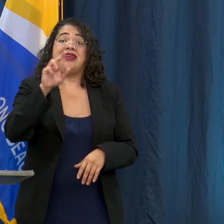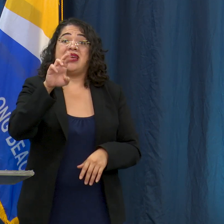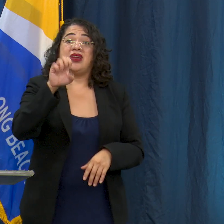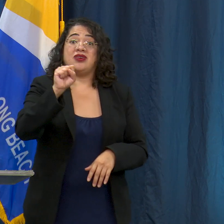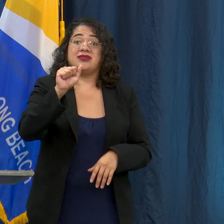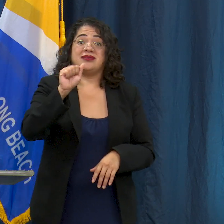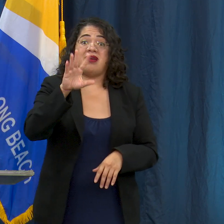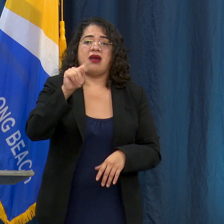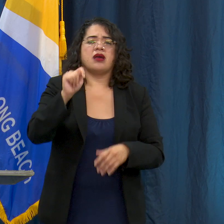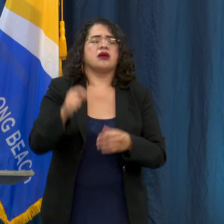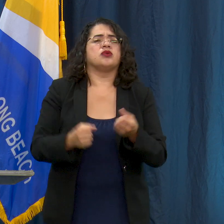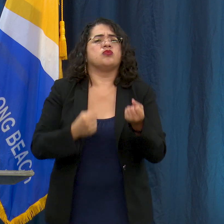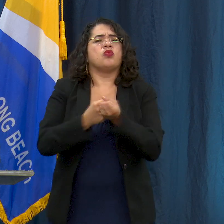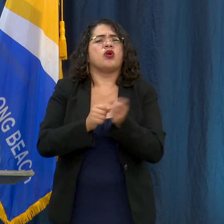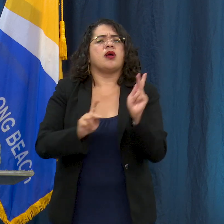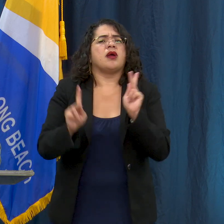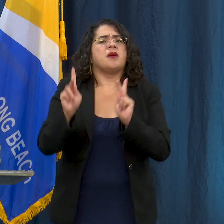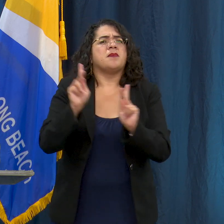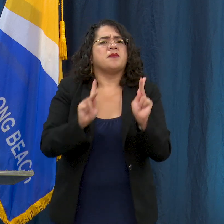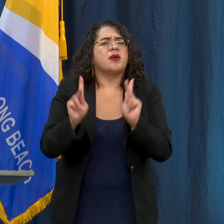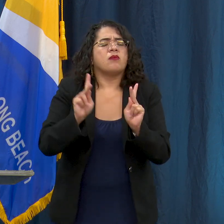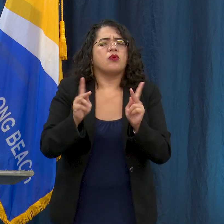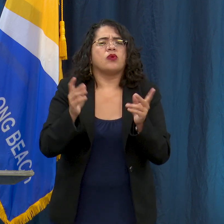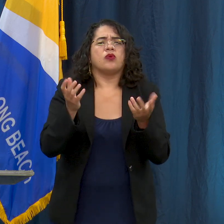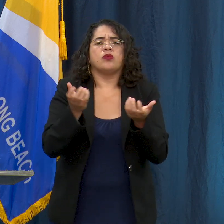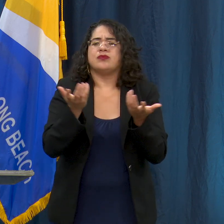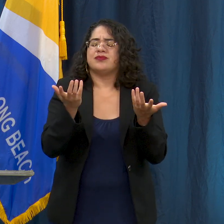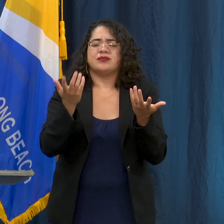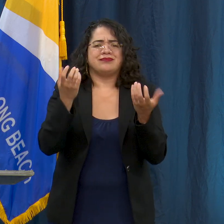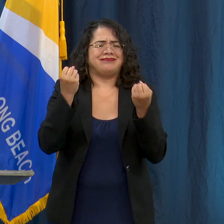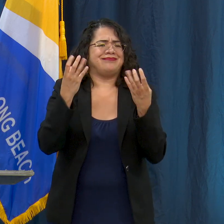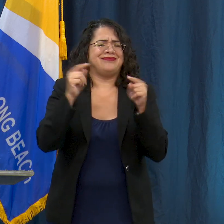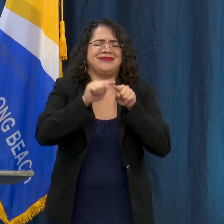especialmente en este momento queremos agradecer al condado de los